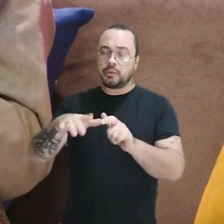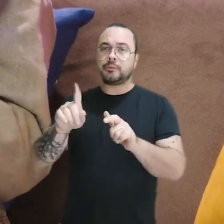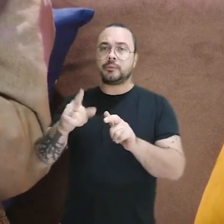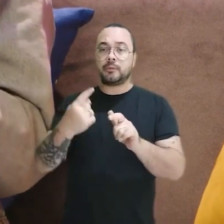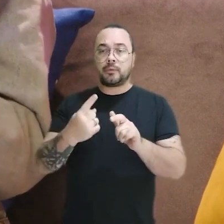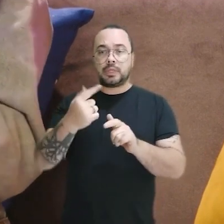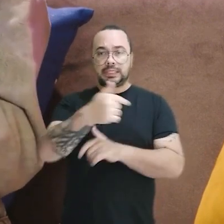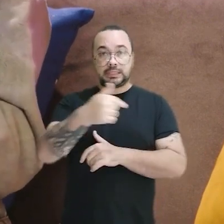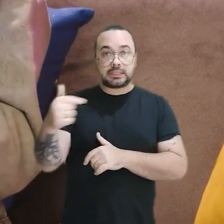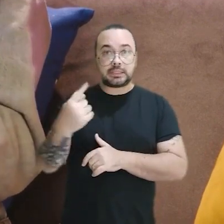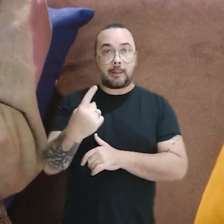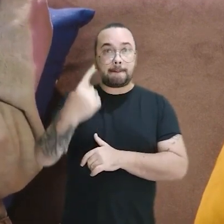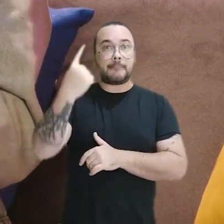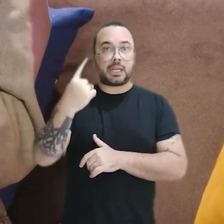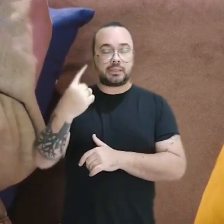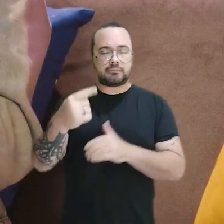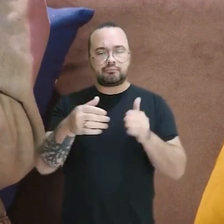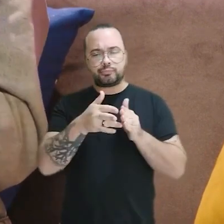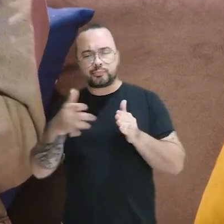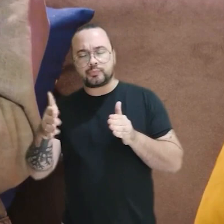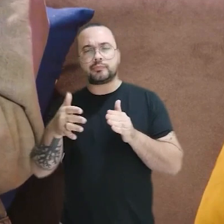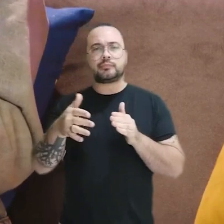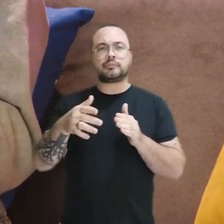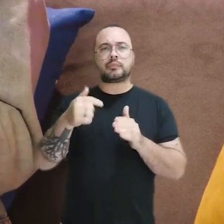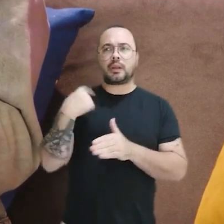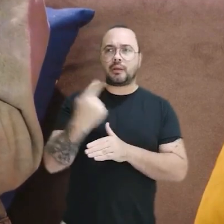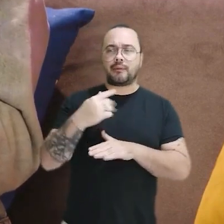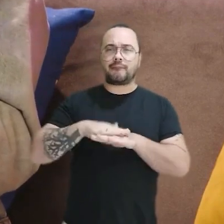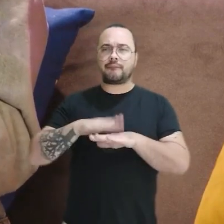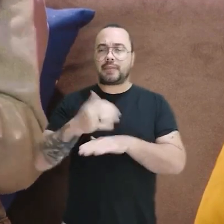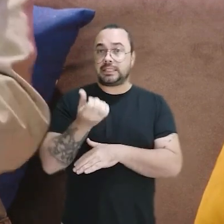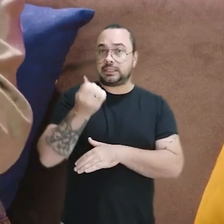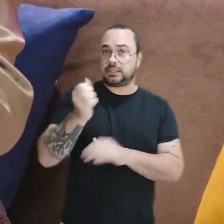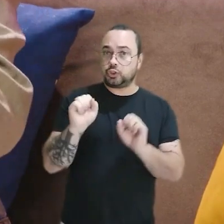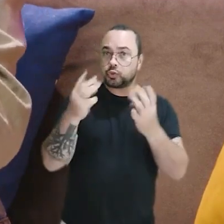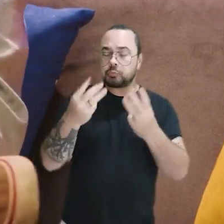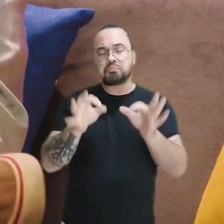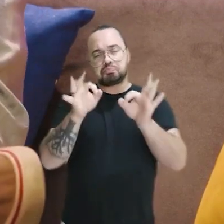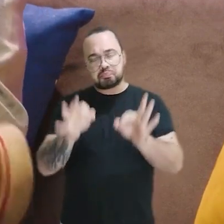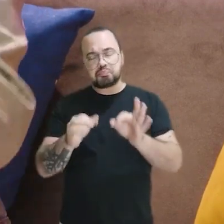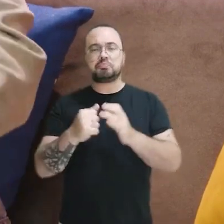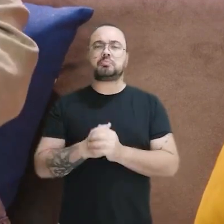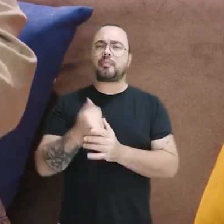do negócio tá rolando e a gente ter feito lá, sei lá, meia dúzia de shows e ter dado certo, eu lembro que eu falei pros meus